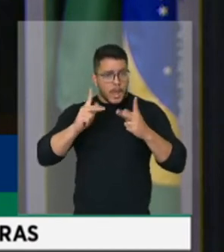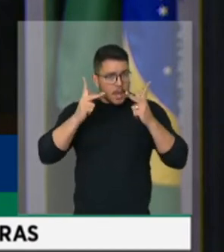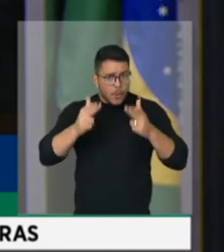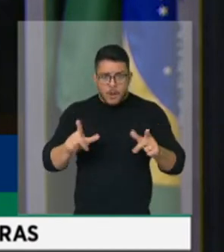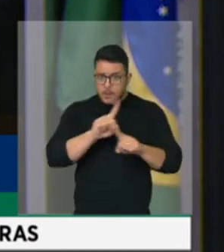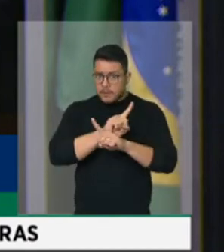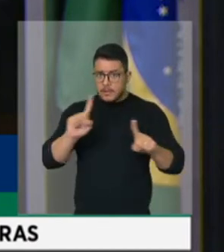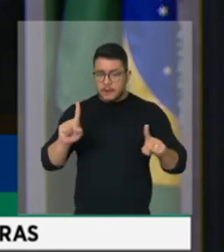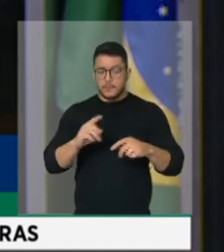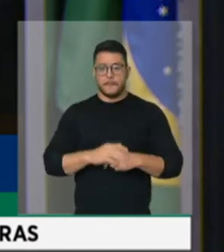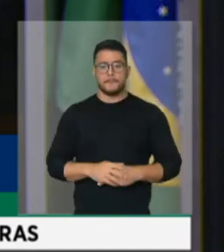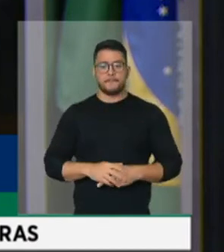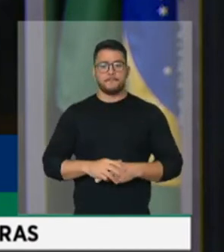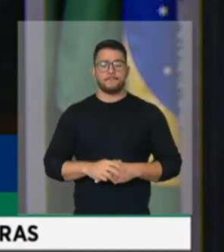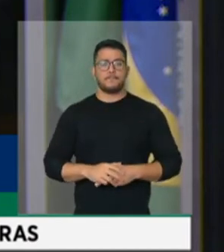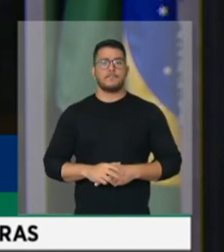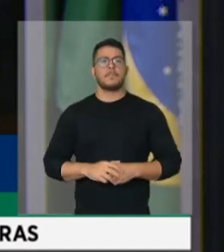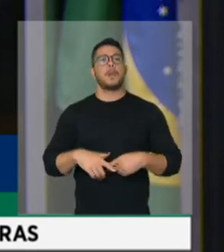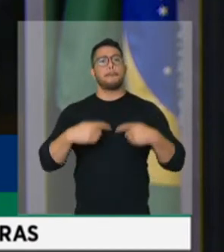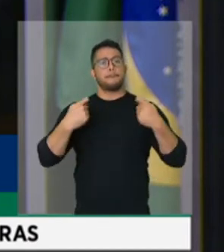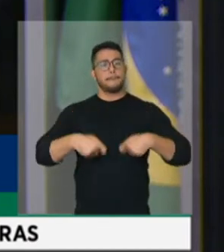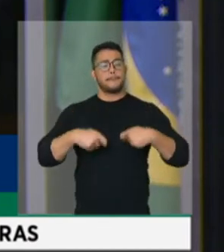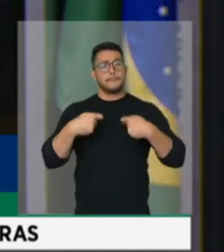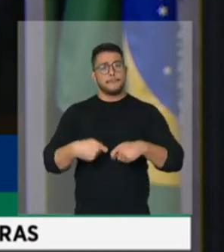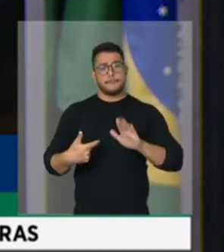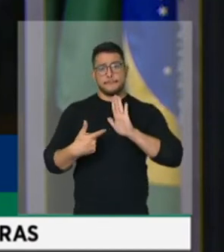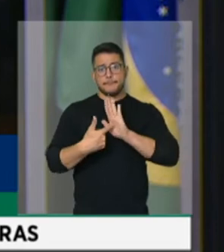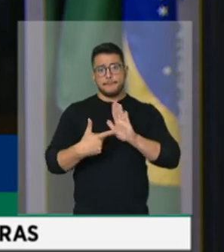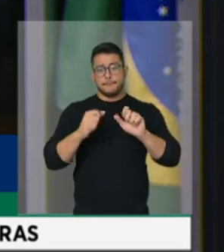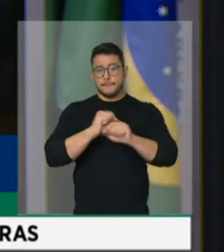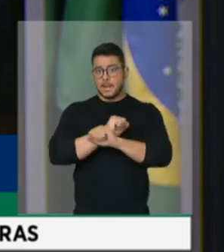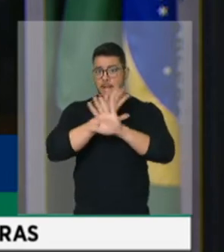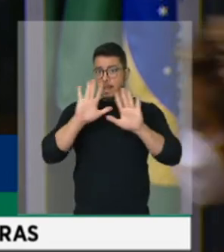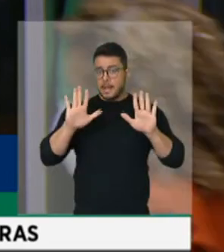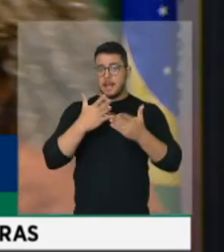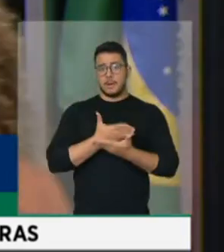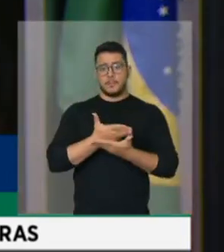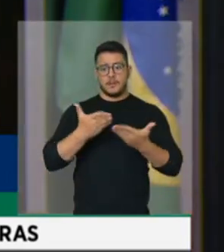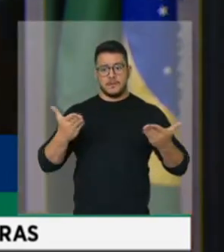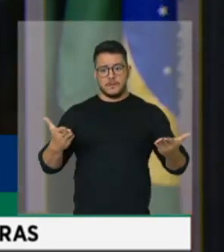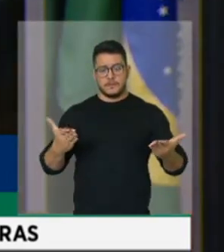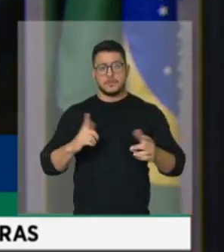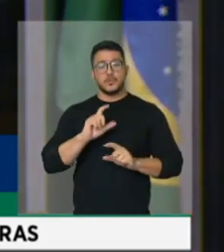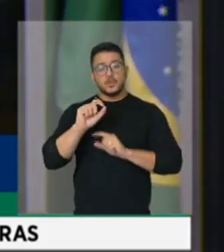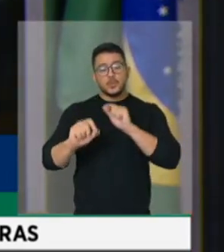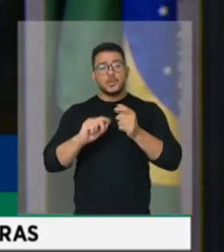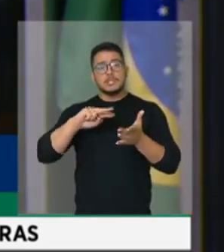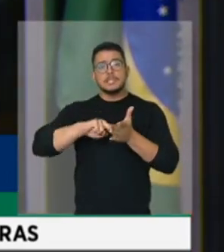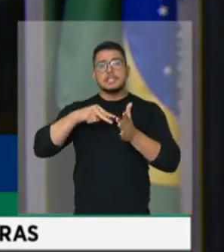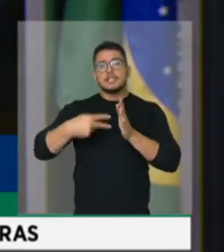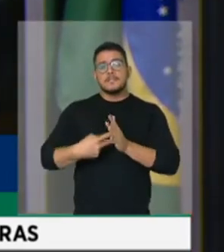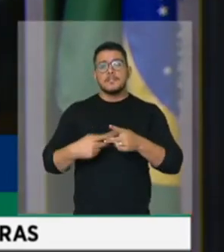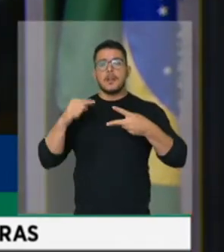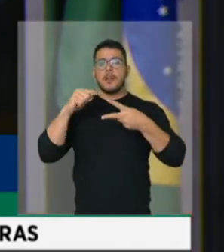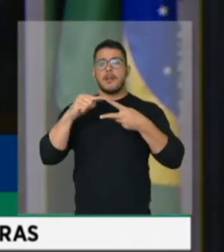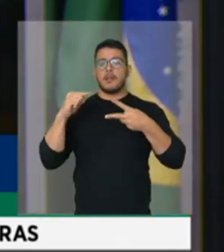PROVISÓRIA. TEM HORA QUE SE FALA DE CAPITALIZAÇÃO, TEM HORA QUE SE FALA DE PRIVATIZAÇÃO, COMO SE CAPITALIZAÇÃO E PRIVATIZAÇÃO FOSSE A MESMA